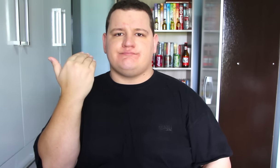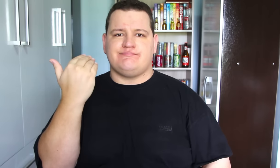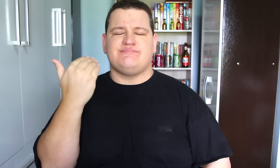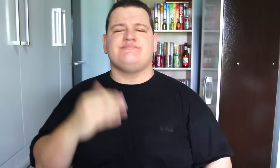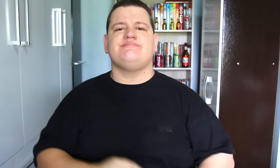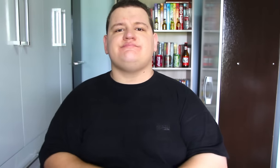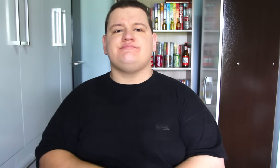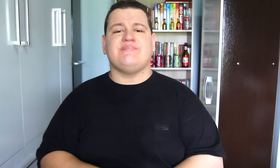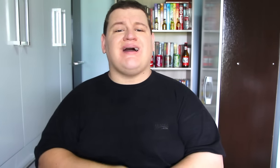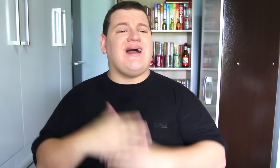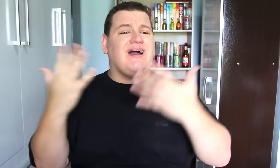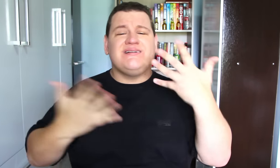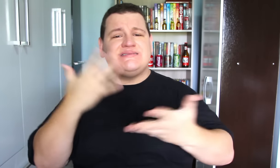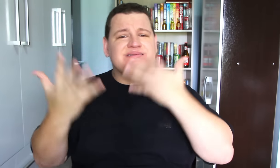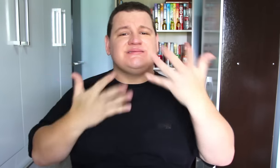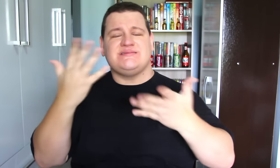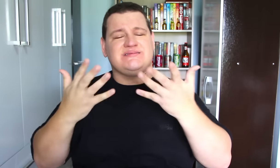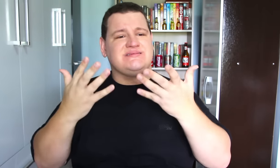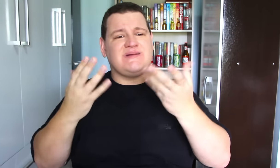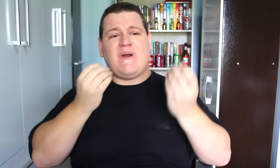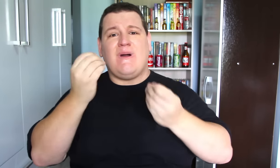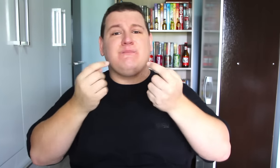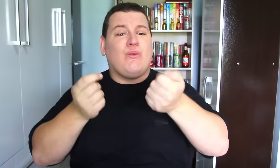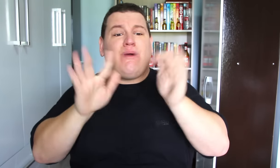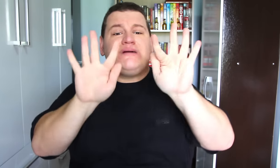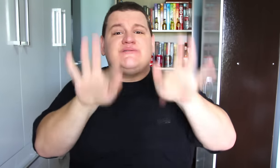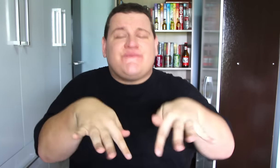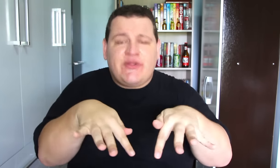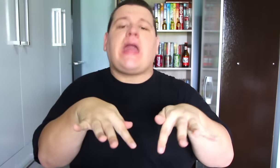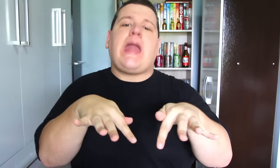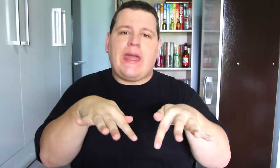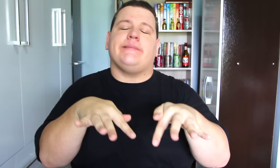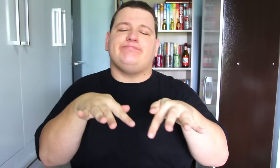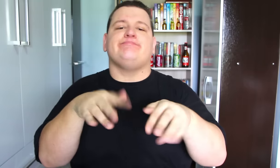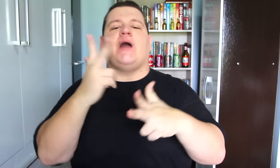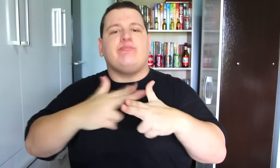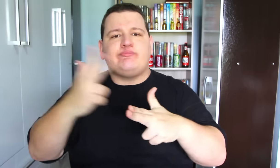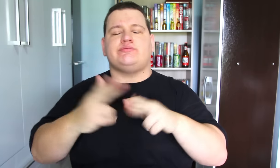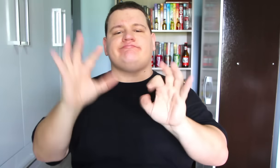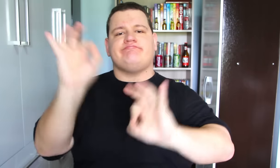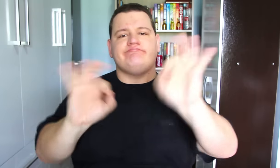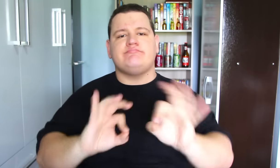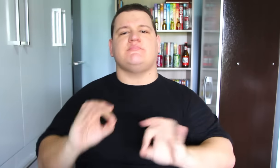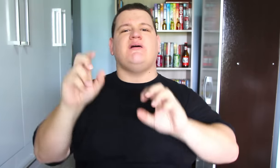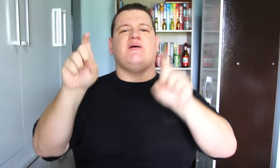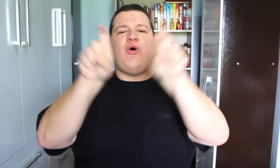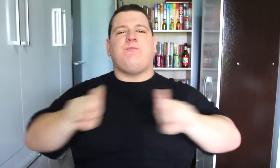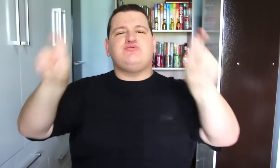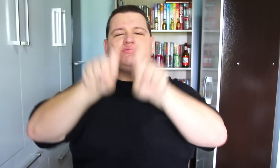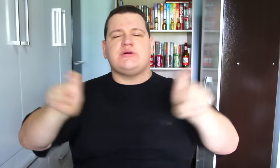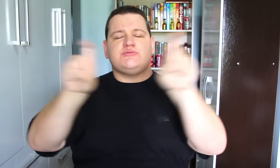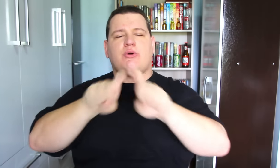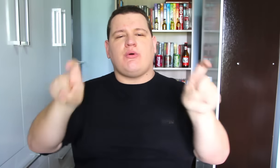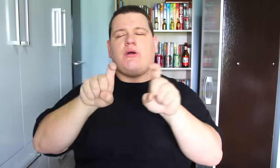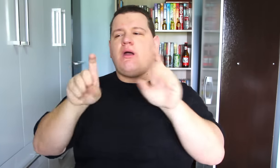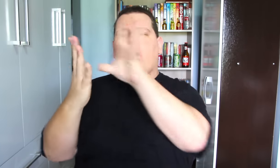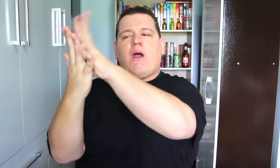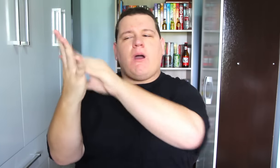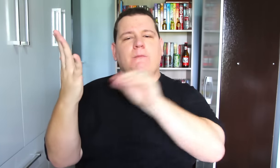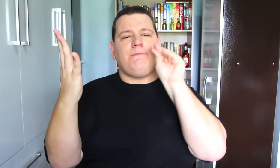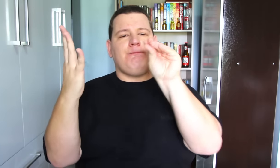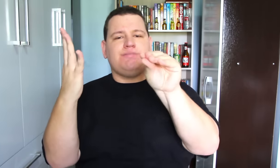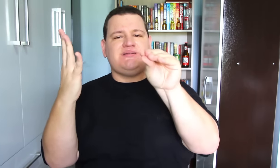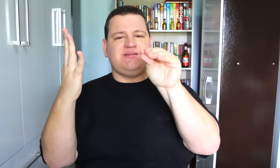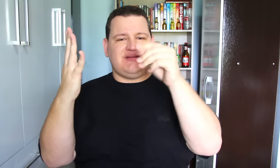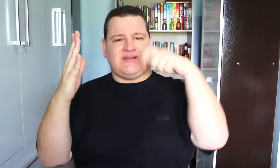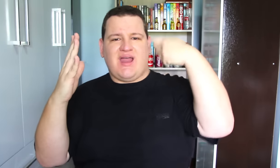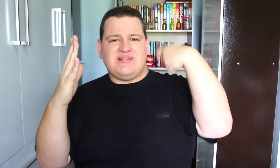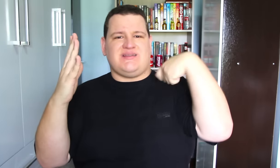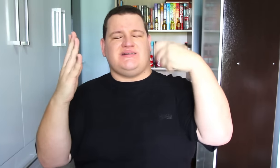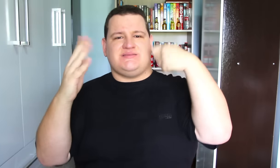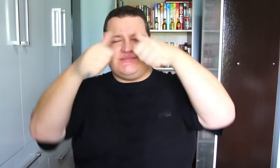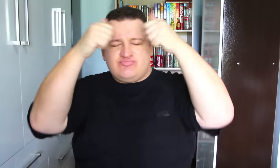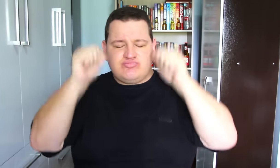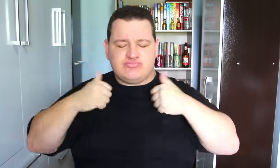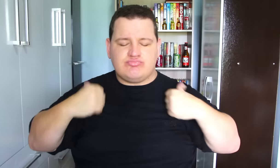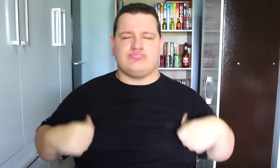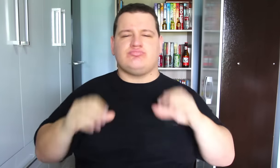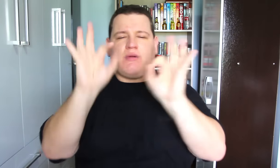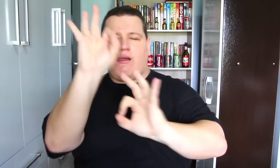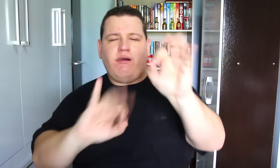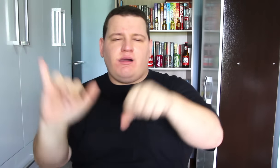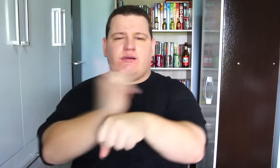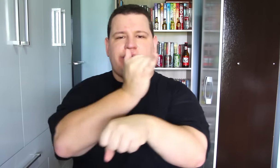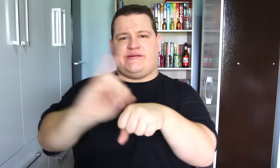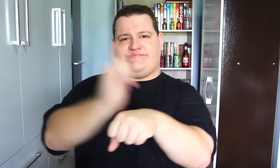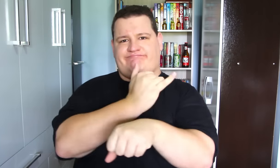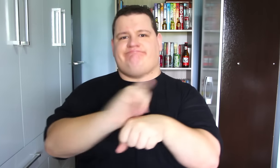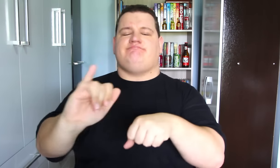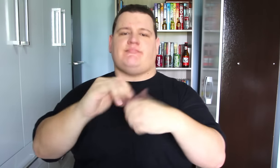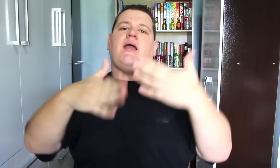Faltava para terminar as gravações e usaram a computação gráfica para simular a atriz.